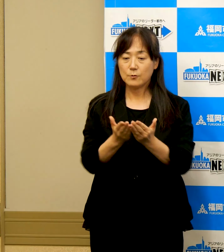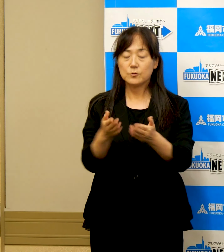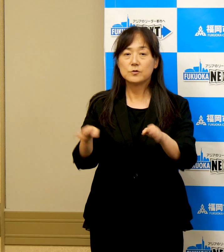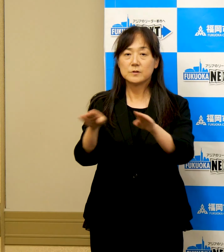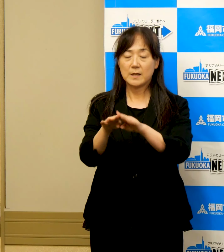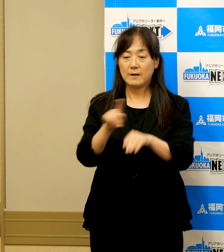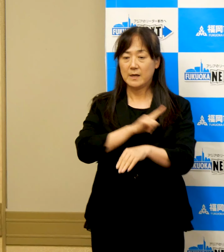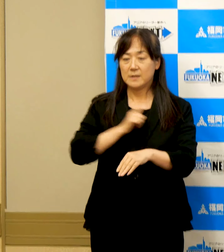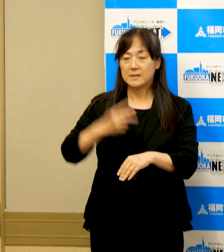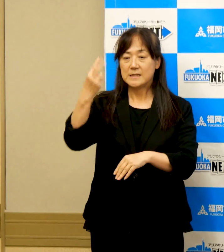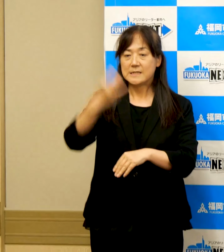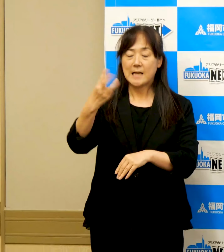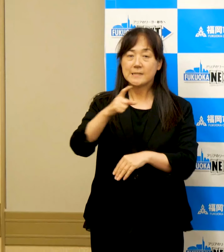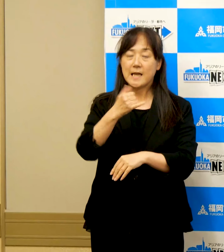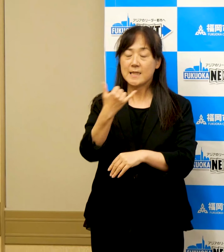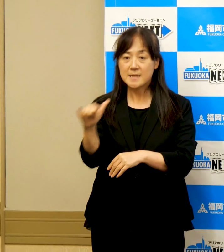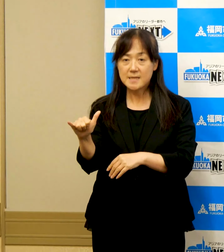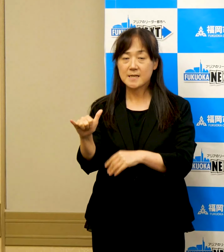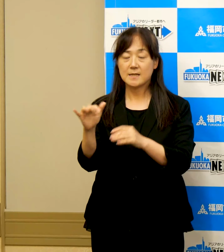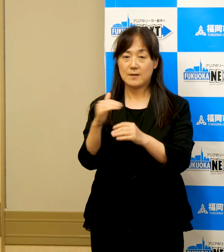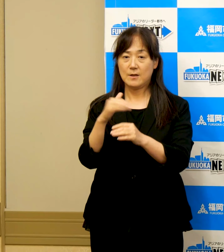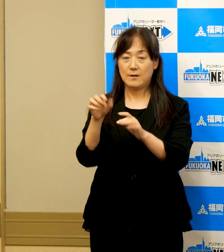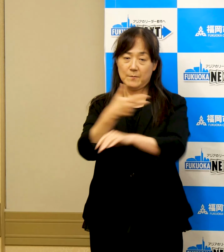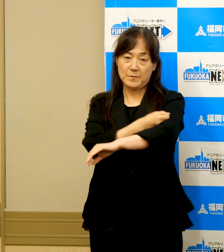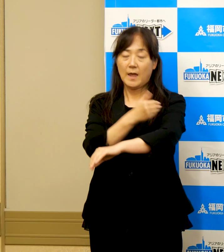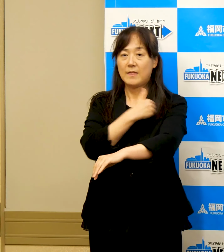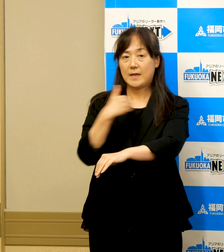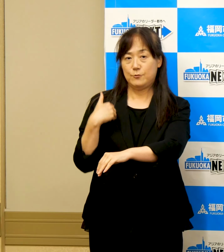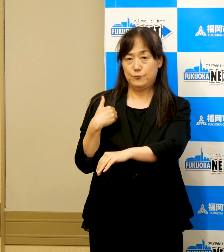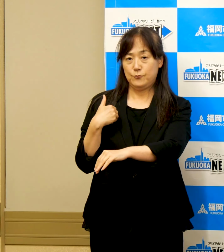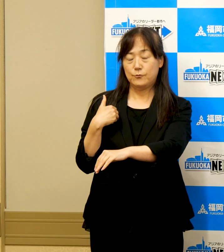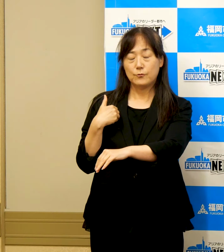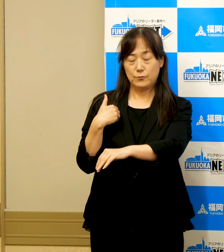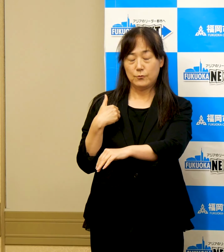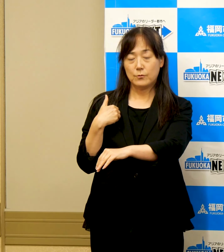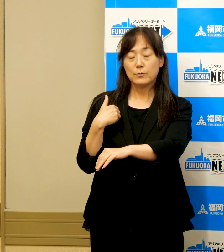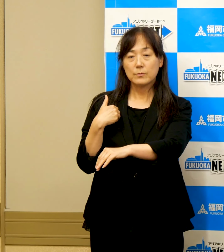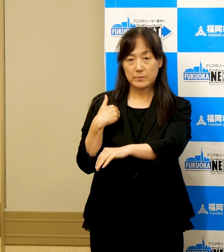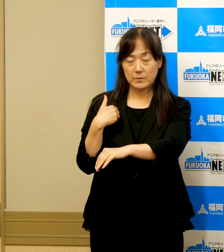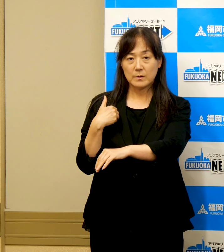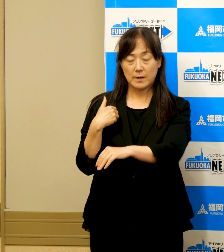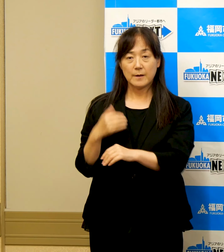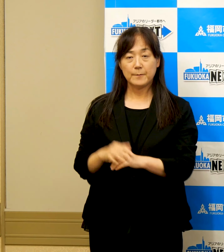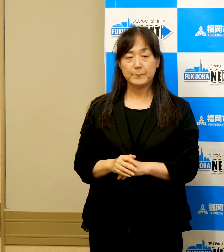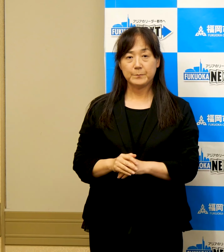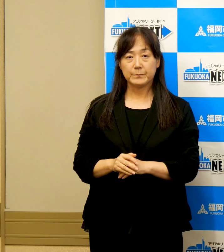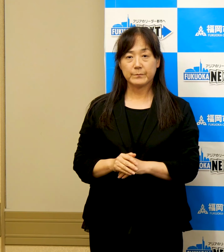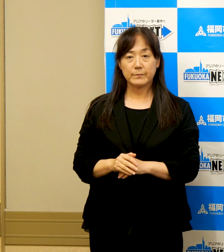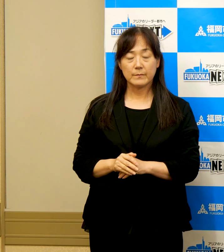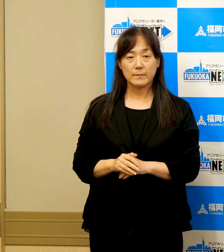1日3,000人受けることができるんですね 3,000受けることができていて